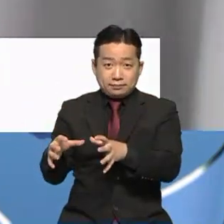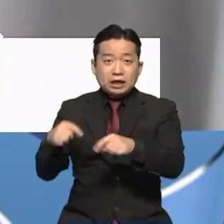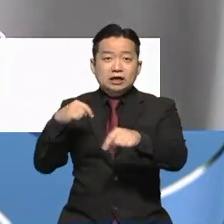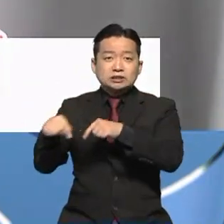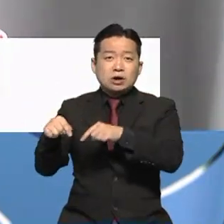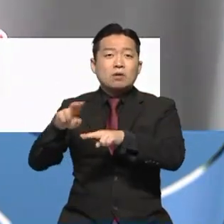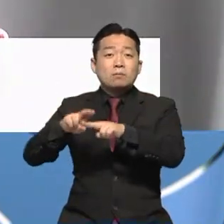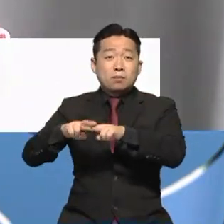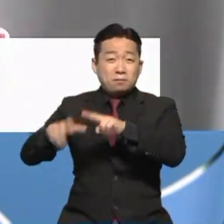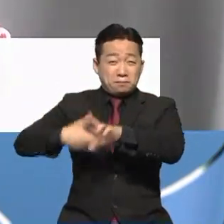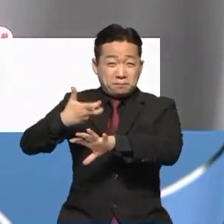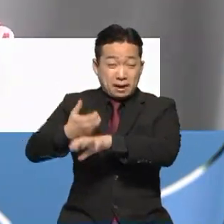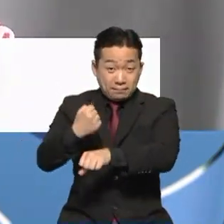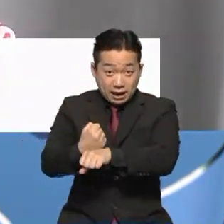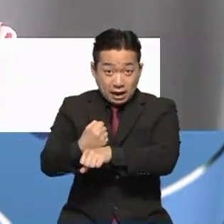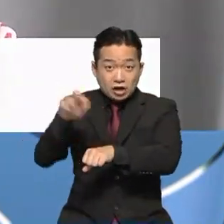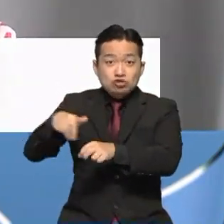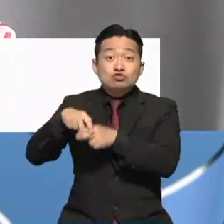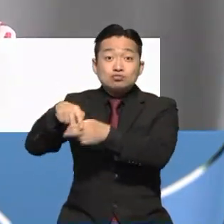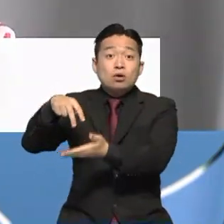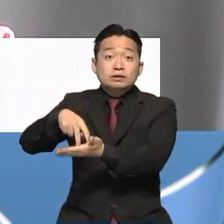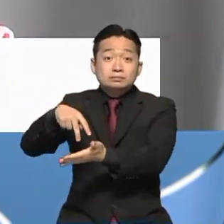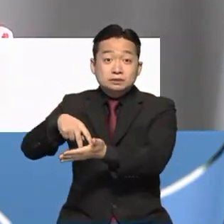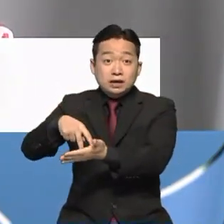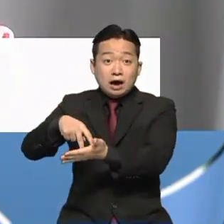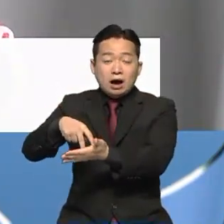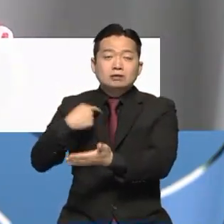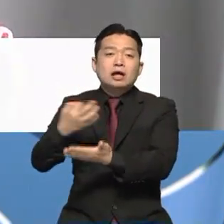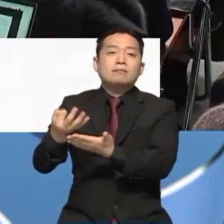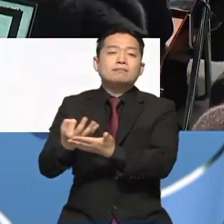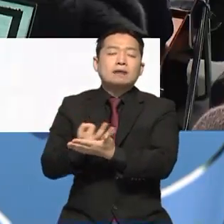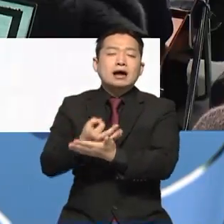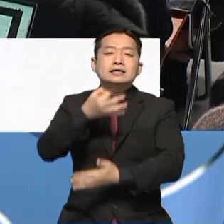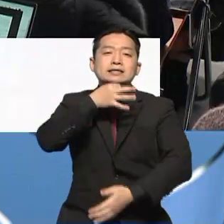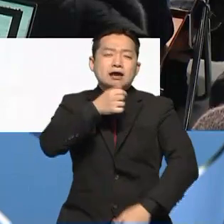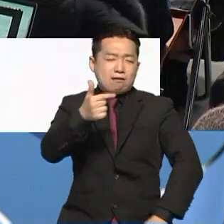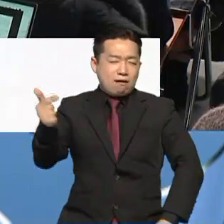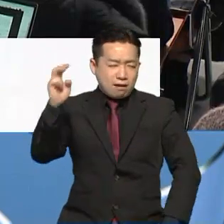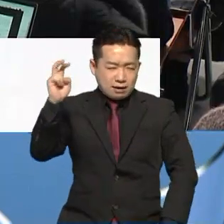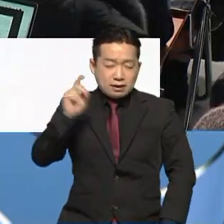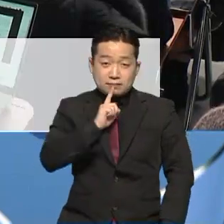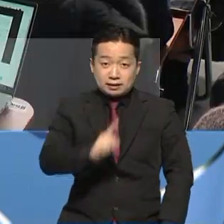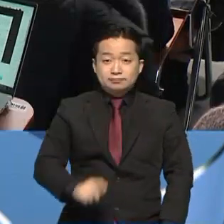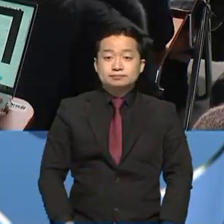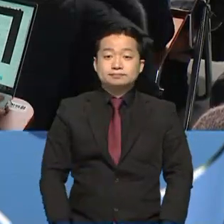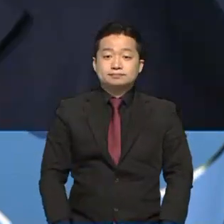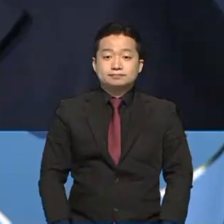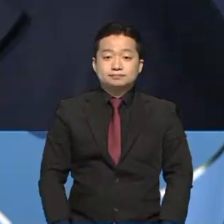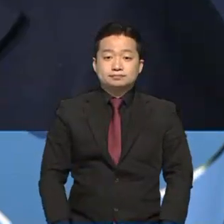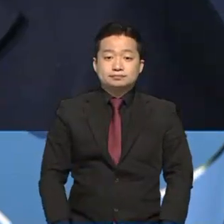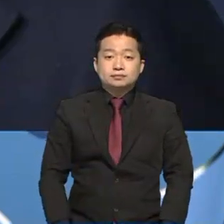낸다고 한다면 윤 후보 입장에서는 날개를 단 형국이 될 수 있다, 이렇게 설명을 드릴 수 있겠습니다. 그러니까 다시 말하면 이 어음이라는 게